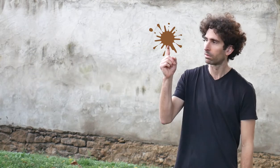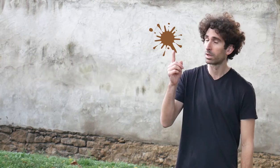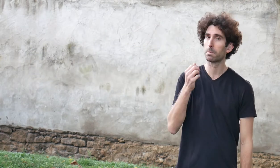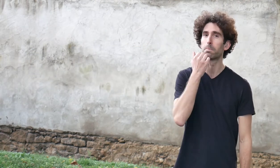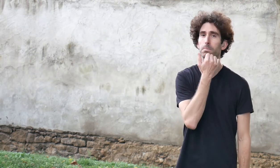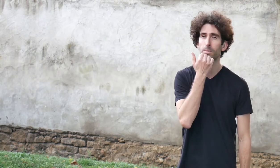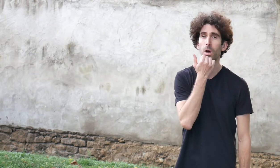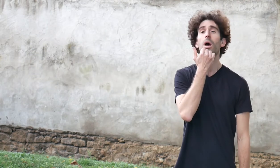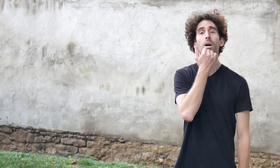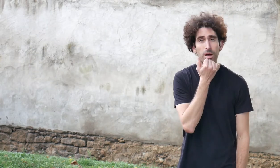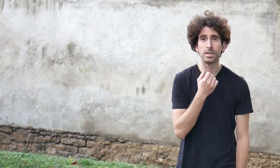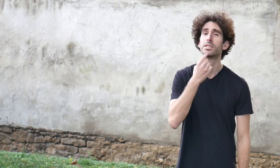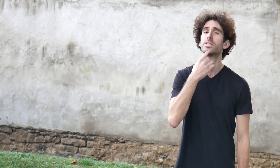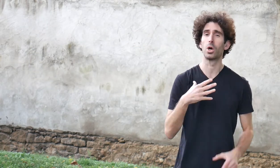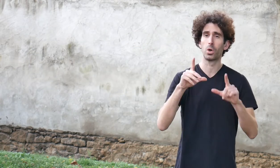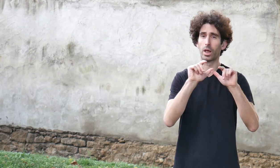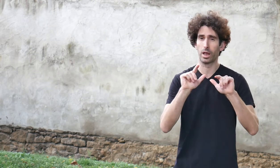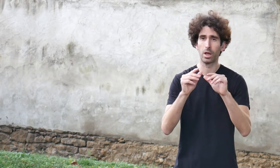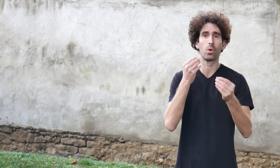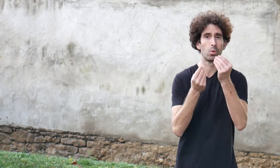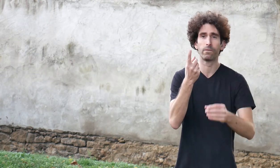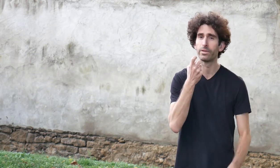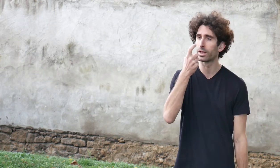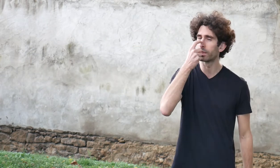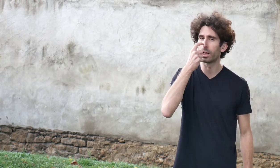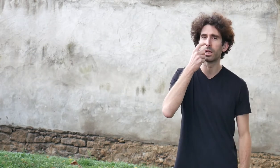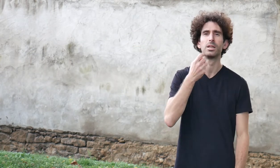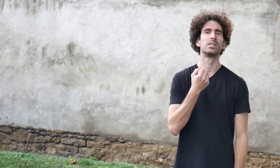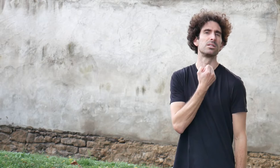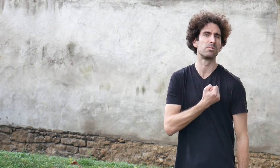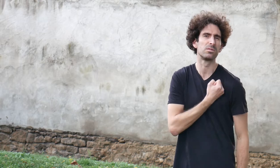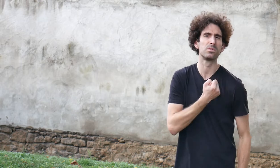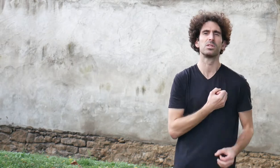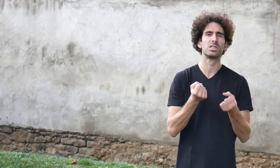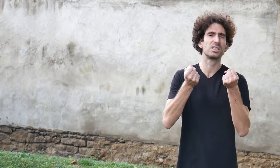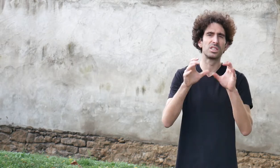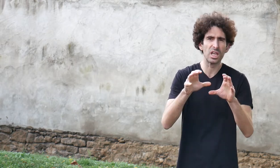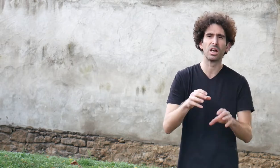Marron : il indique la présence de sang. Soit, il vient du nez abîmé et sec.